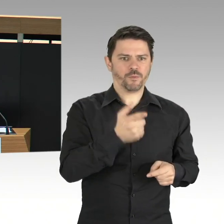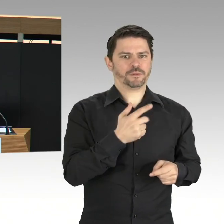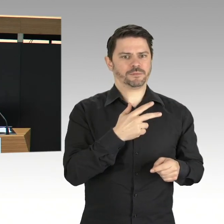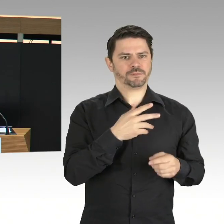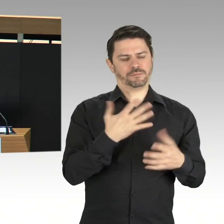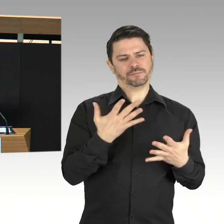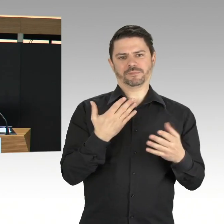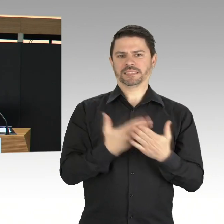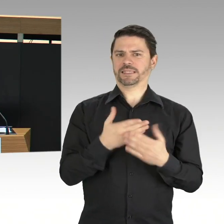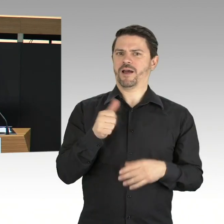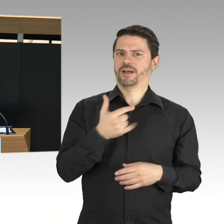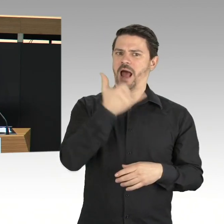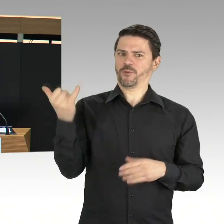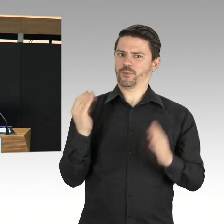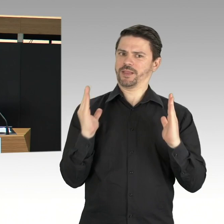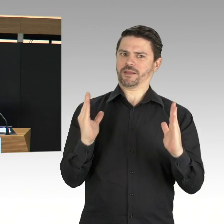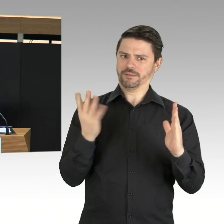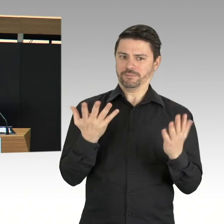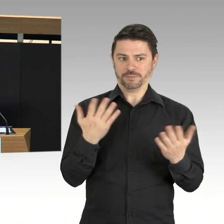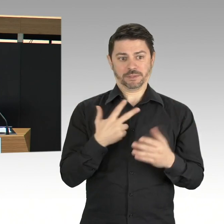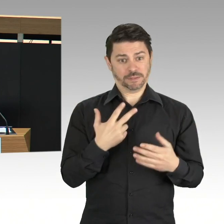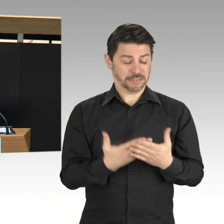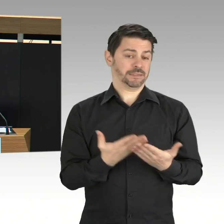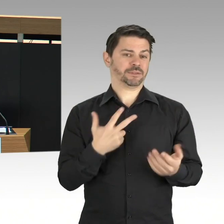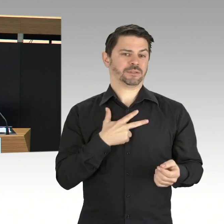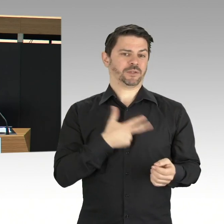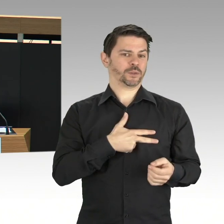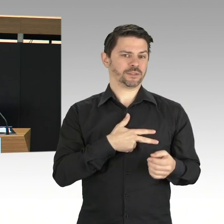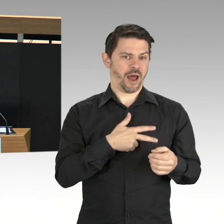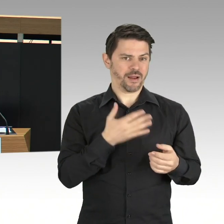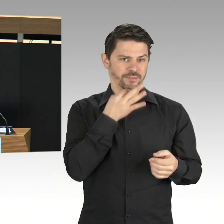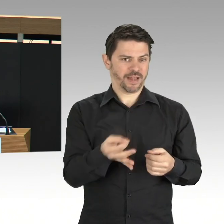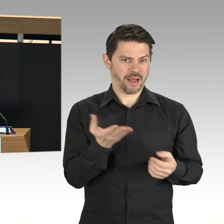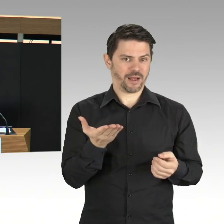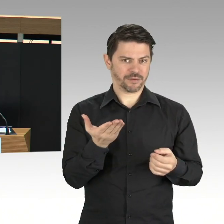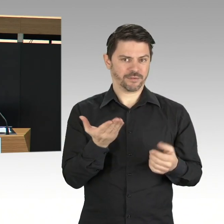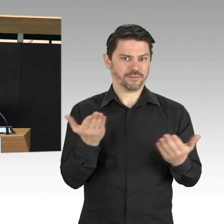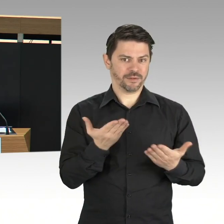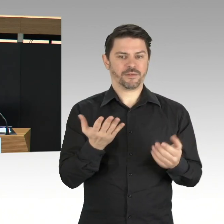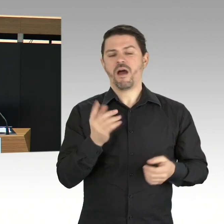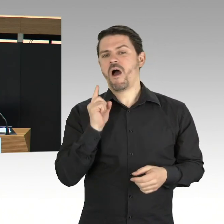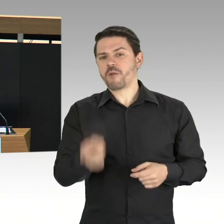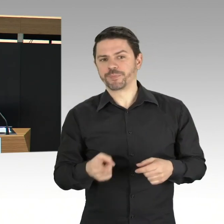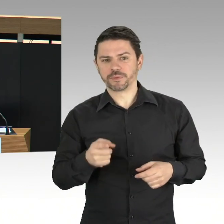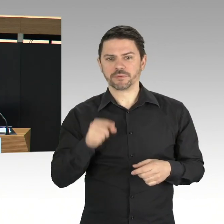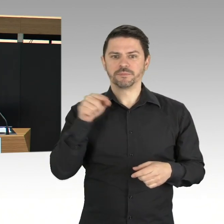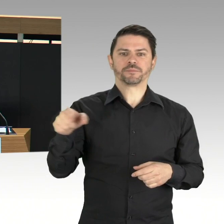Die Städte müssen angesichts dieser globalen Herausforderung dringend mehr miteinander kooperieren und vor allem auch die EU muss endlich tätig werden.